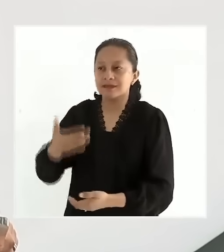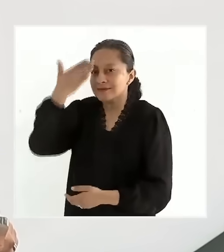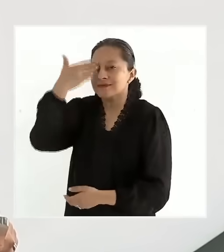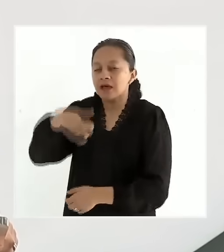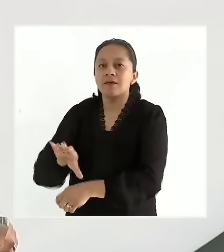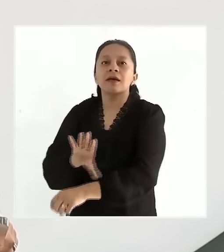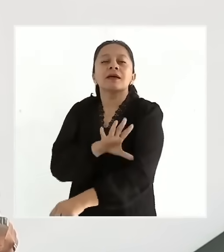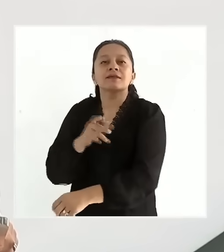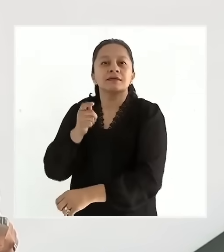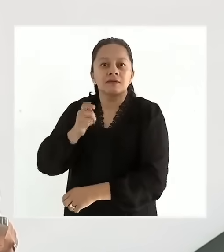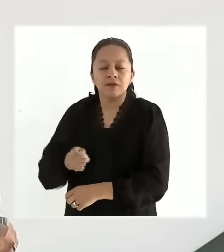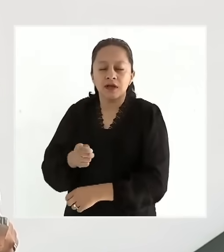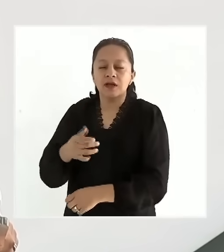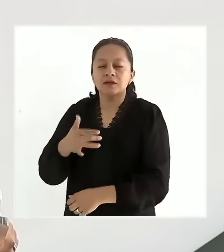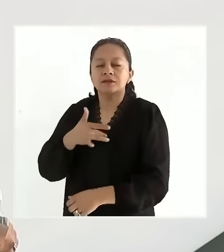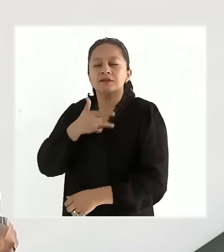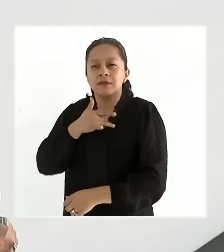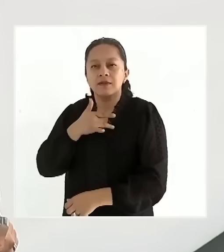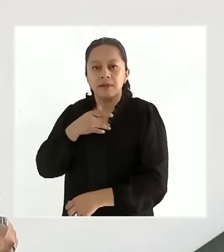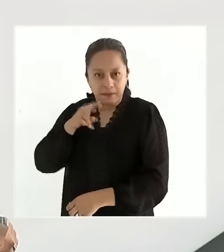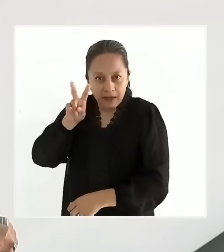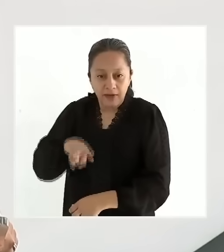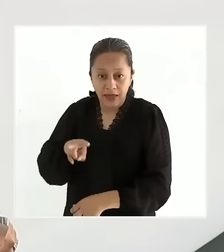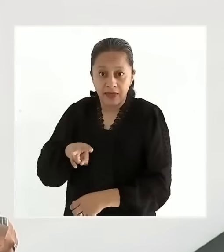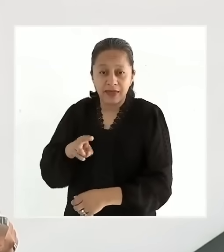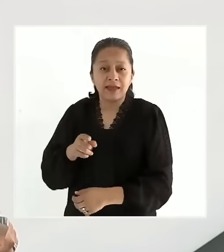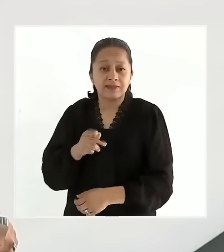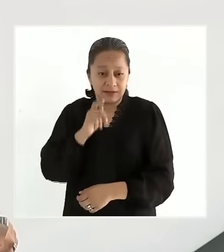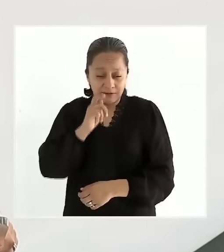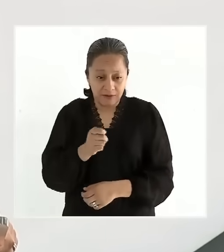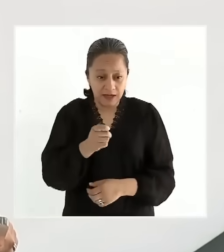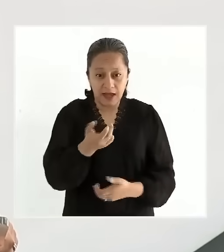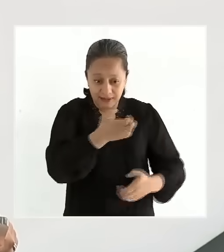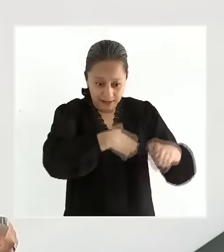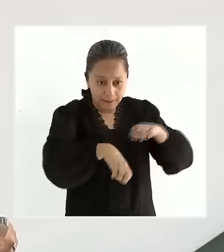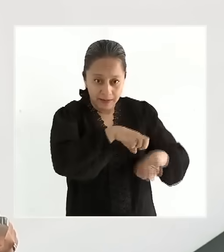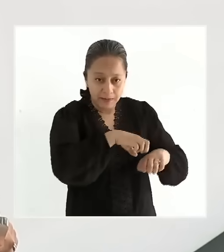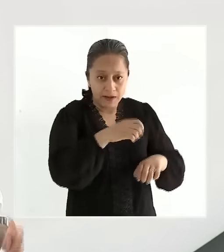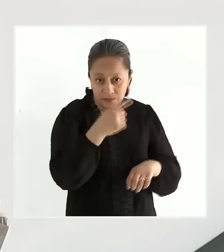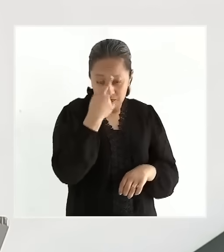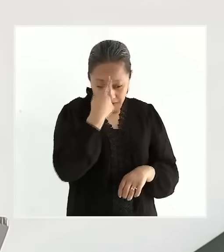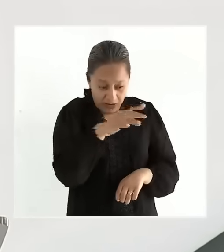su sensibilidad social sabe lo que esta empresa representa para todas y para todos los mexicanos.